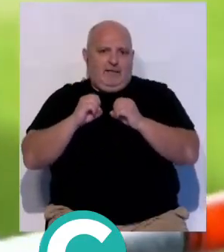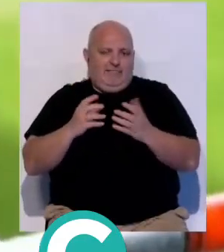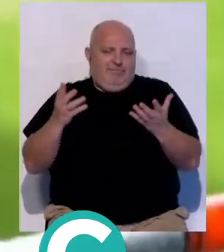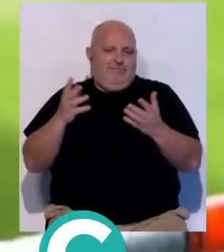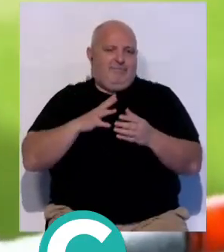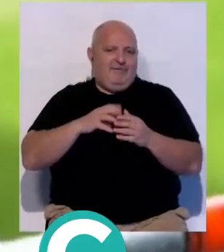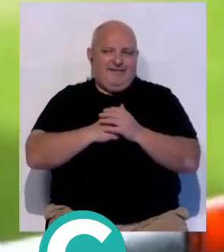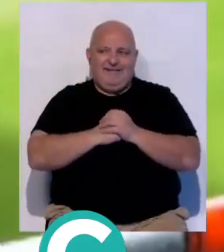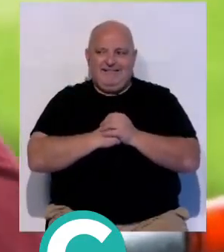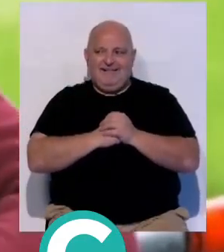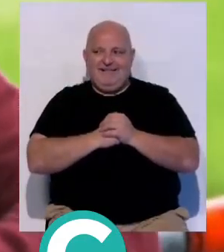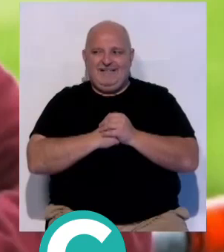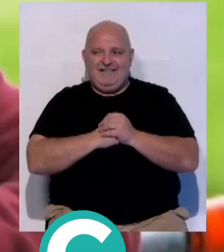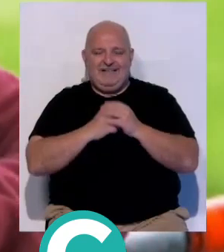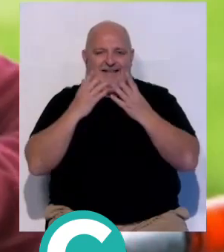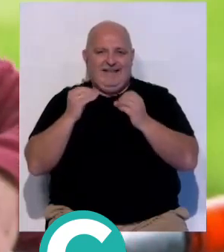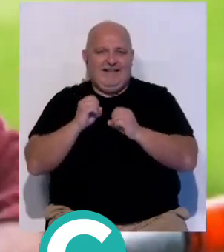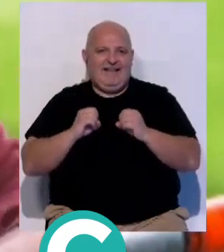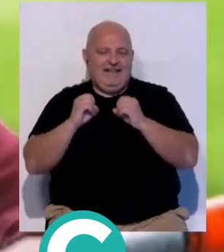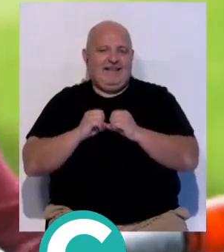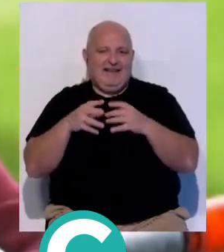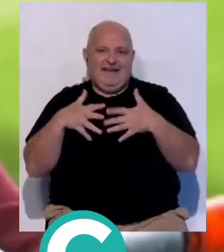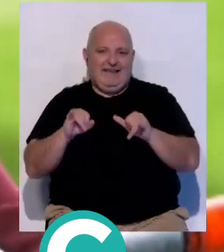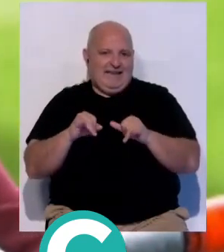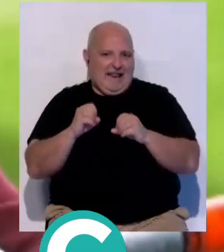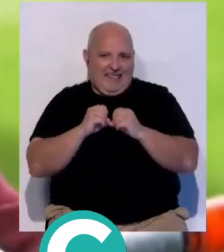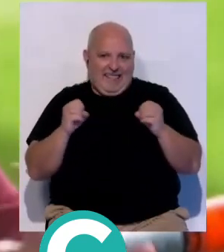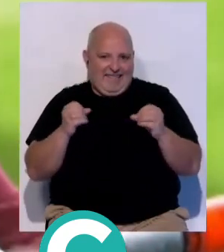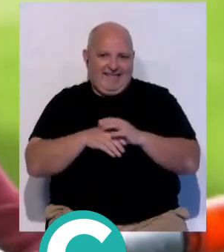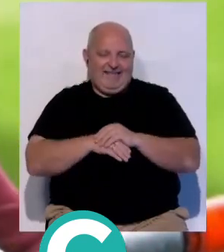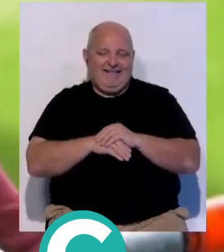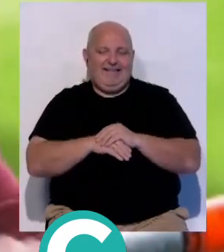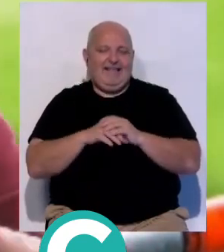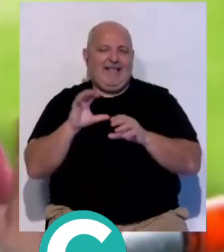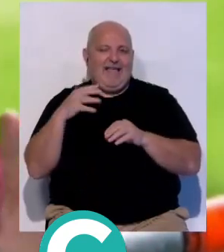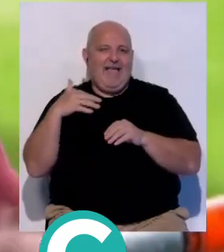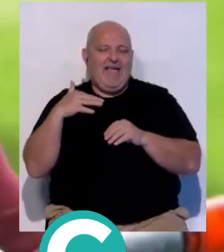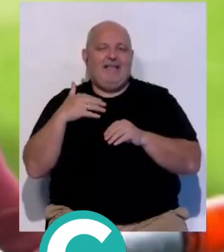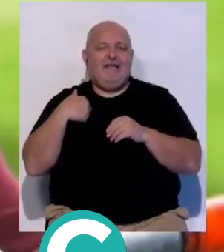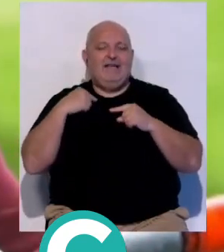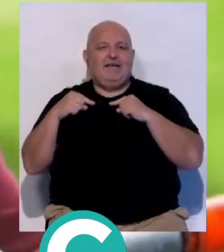ella no entendiera vamos nada pero bueno mi entrenador que eso